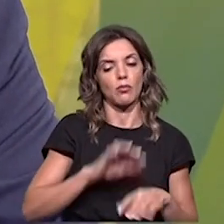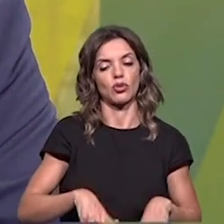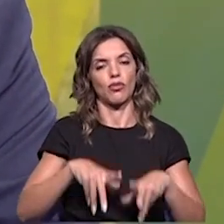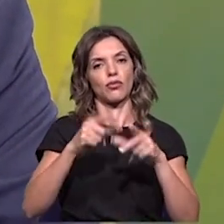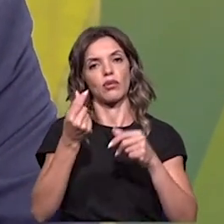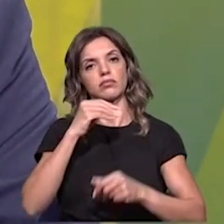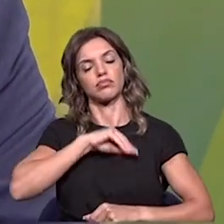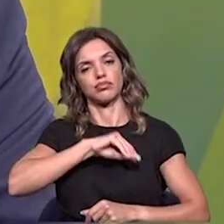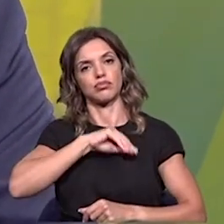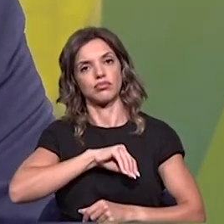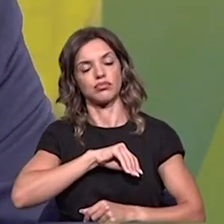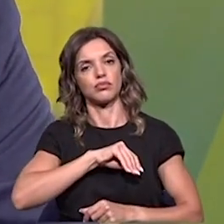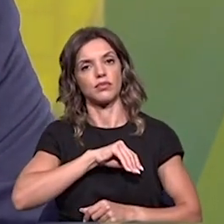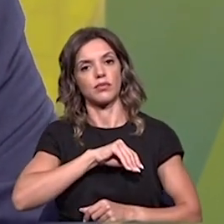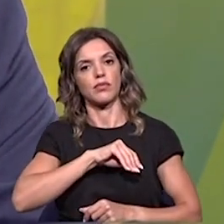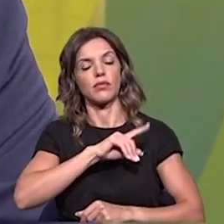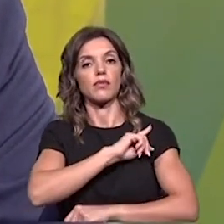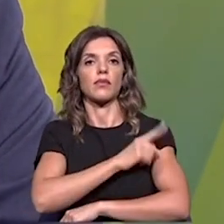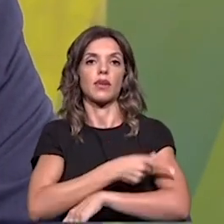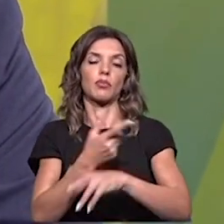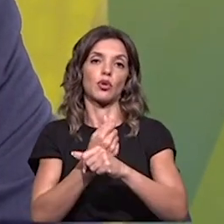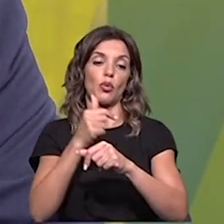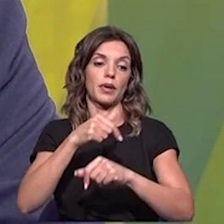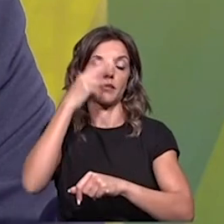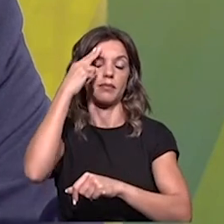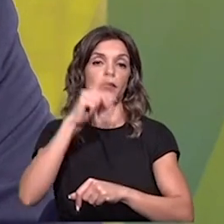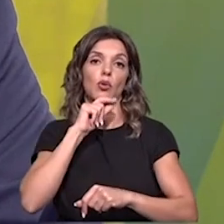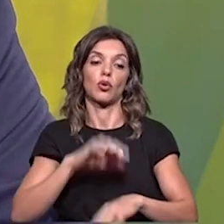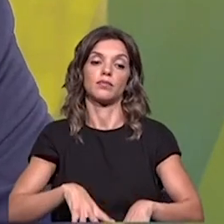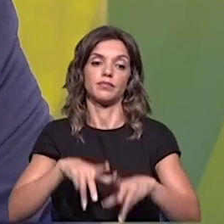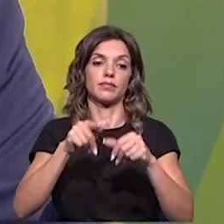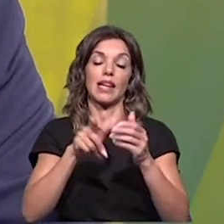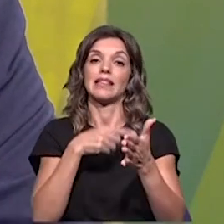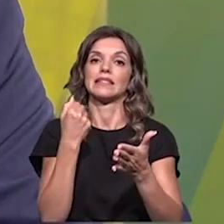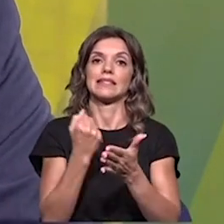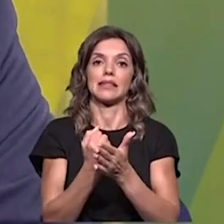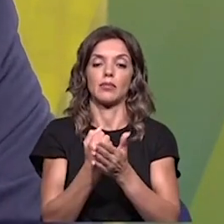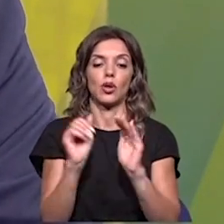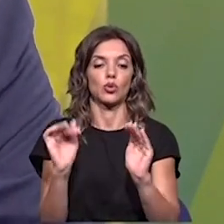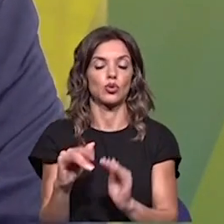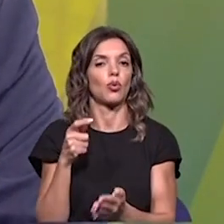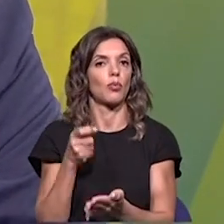e sirva para evoluir o poder de compra aqui da região. Porque nem sempre a redução de impostos direta às empresas